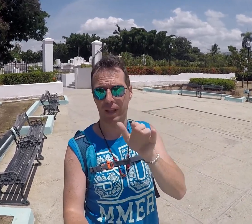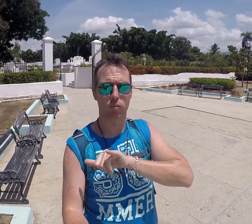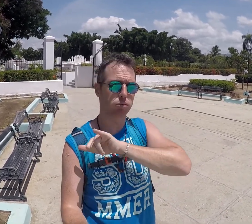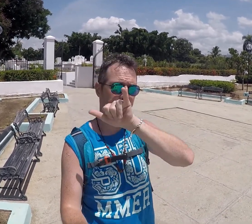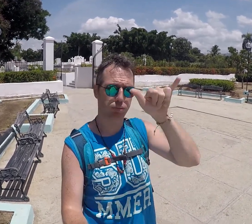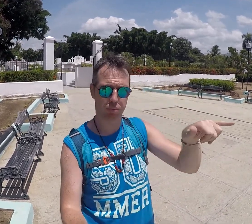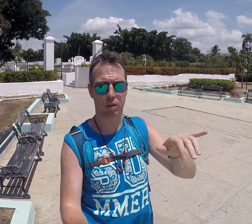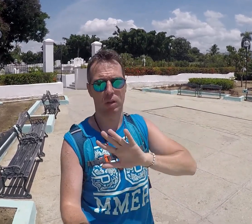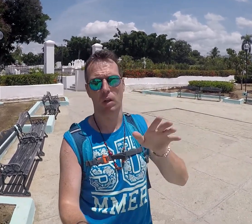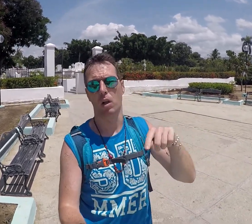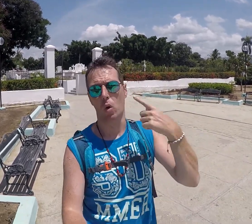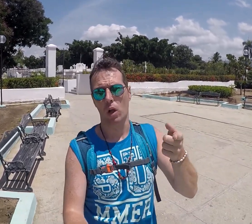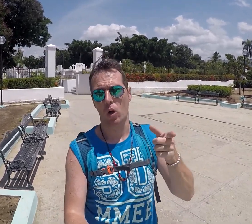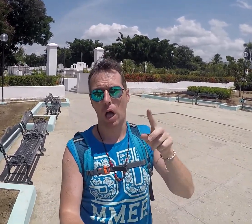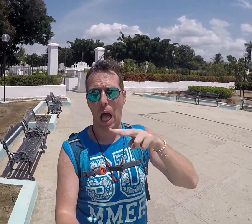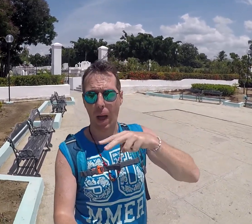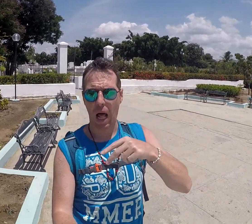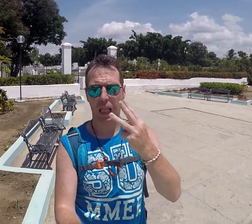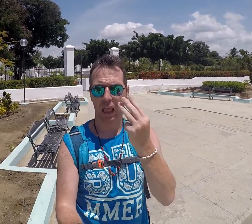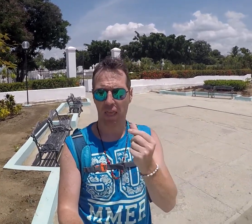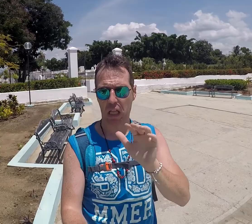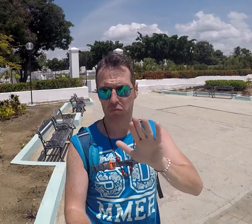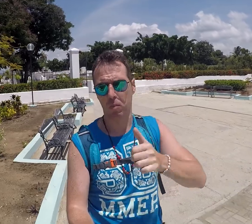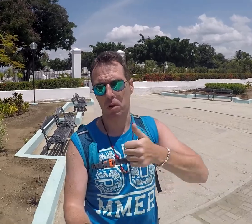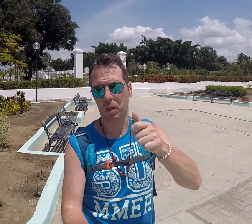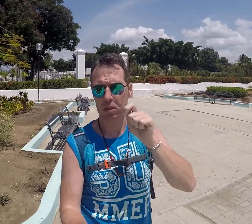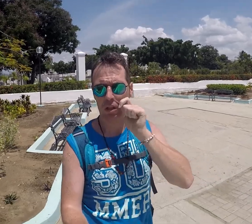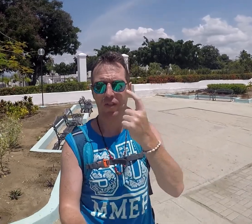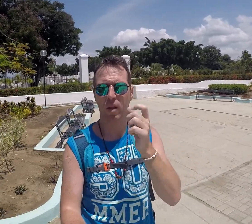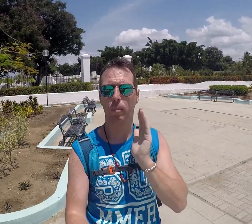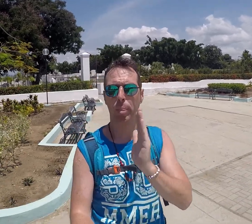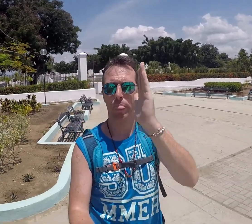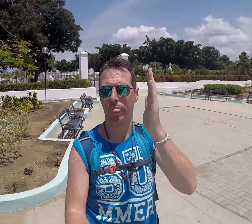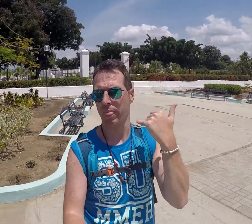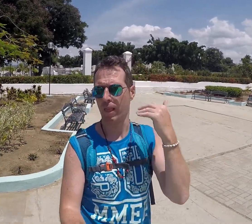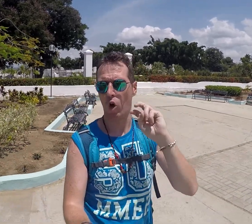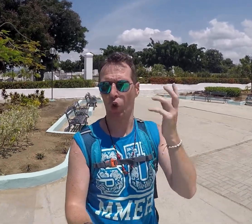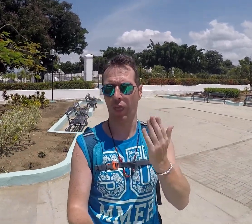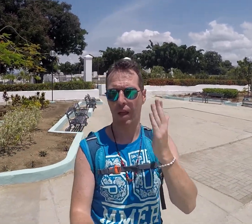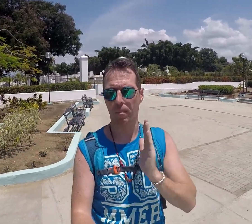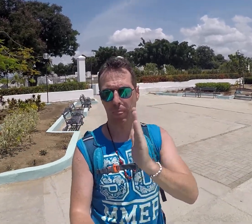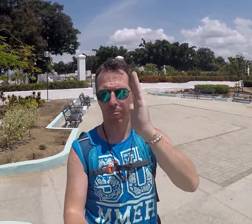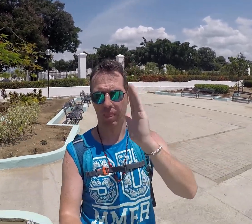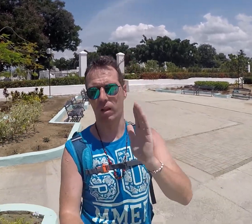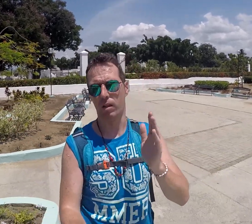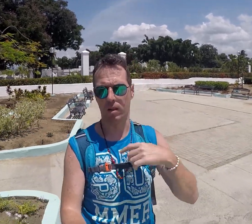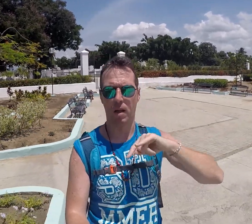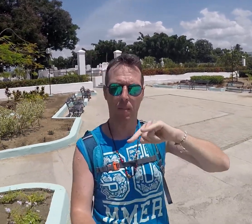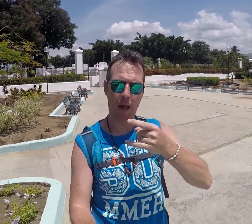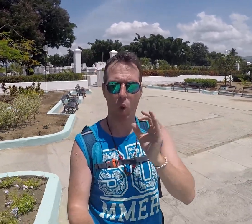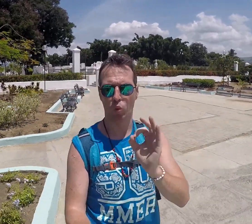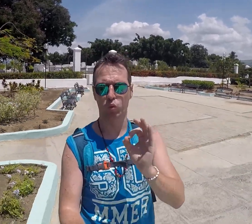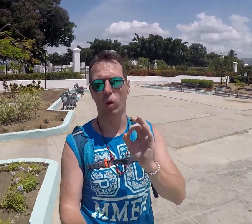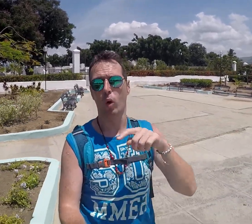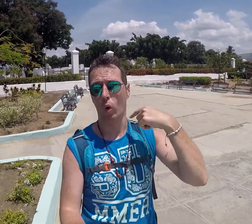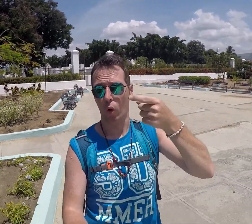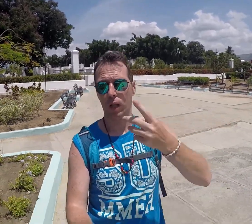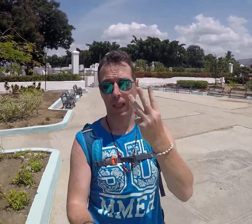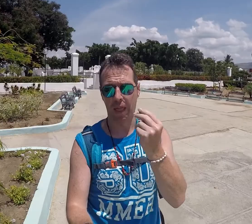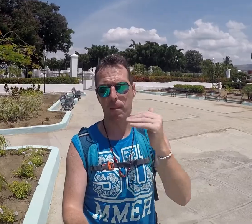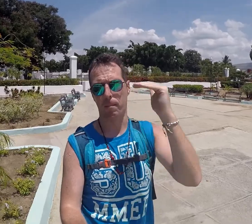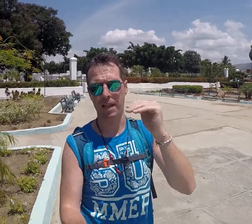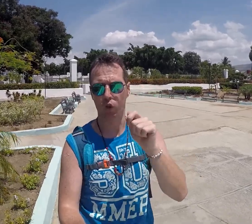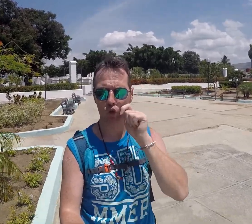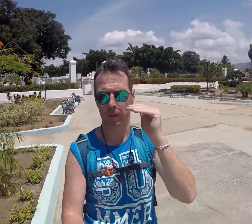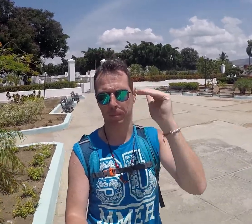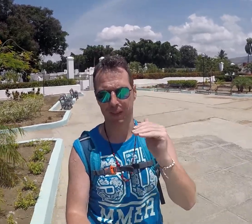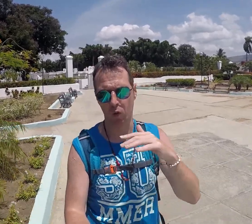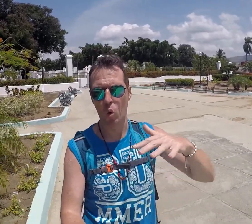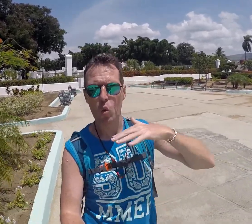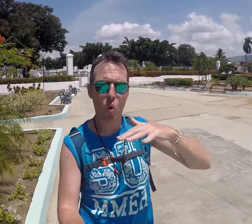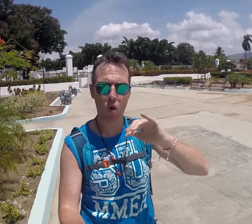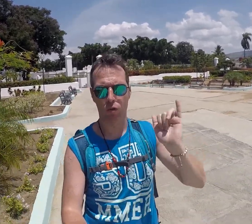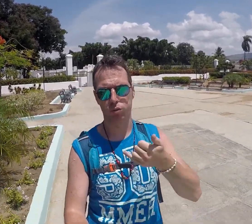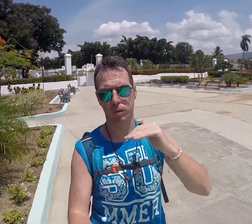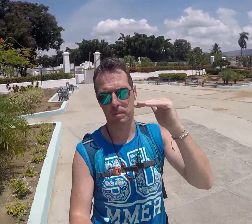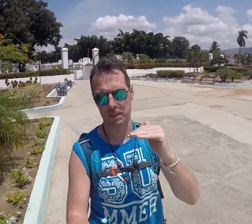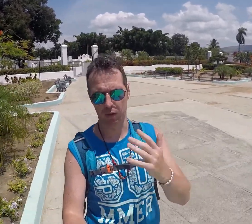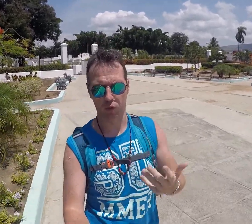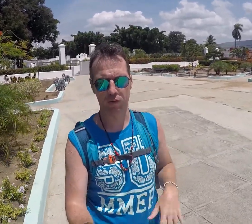Y en La Habana proseguimos la visita 3 días más, lo hemos dejado a medias el otro día